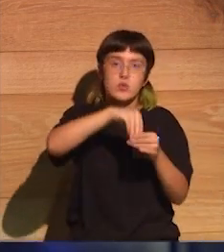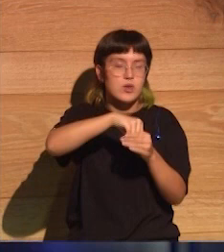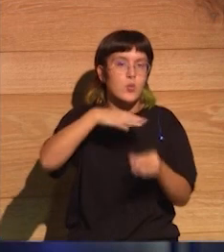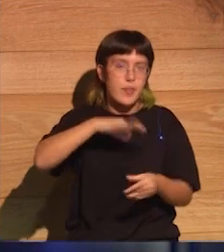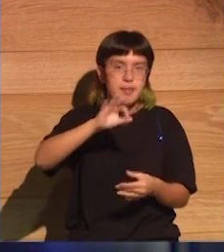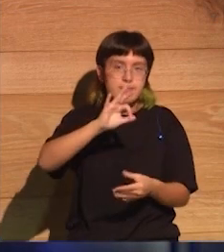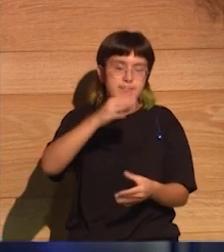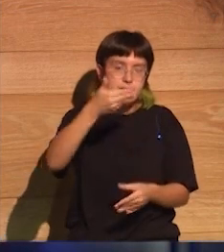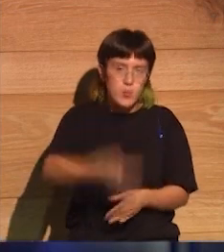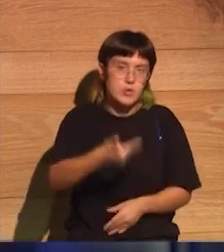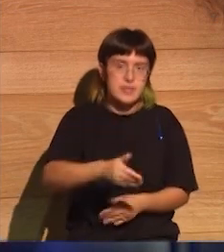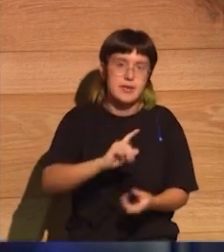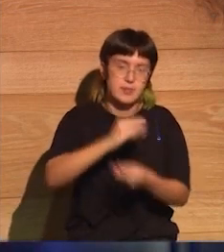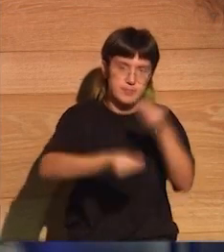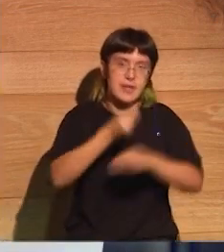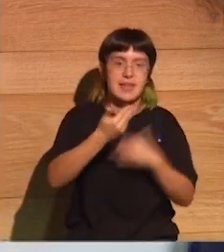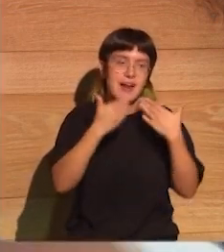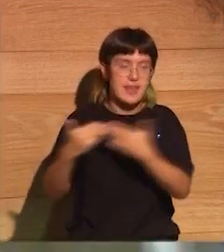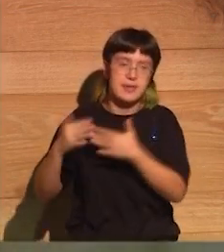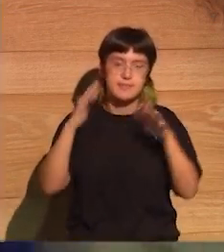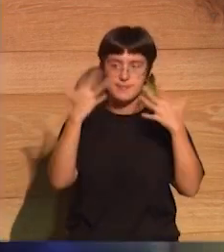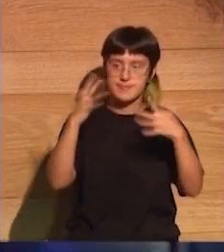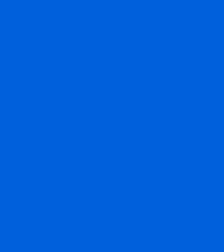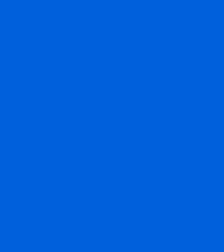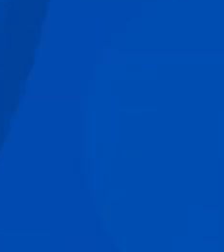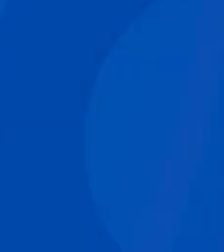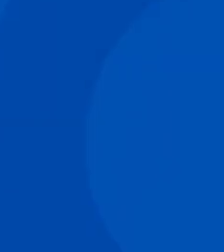Muchas gracias.